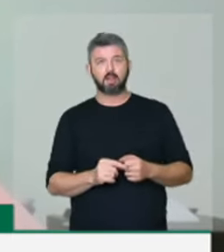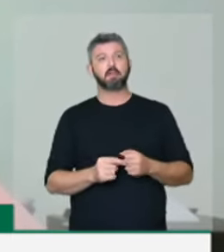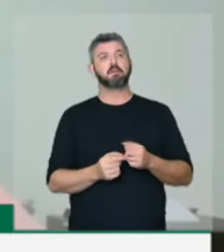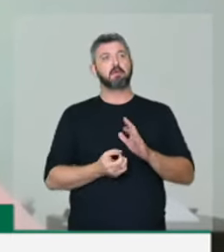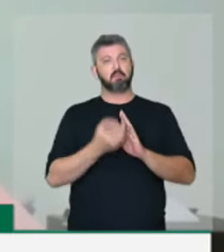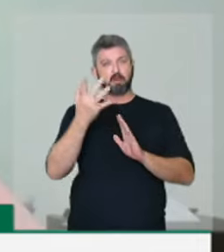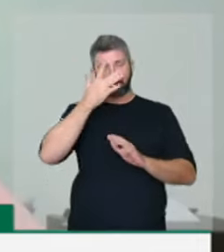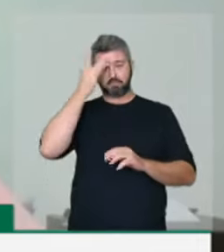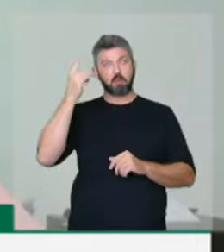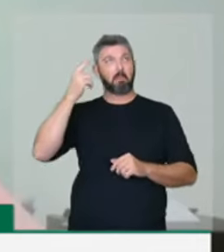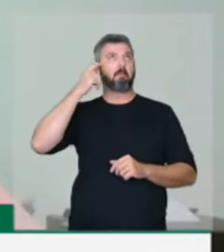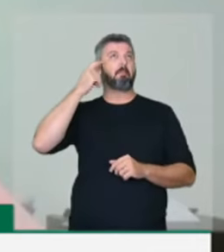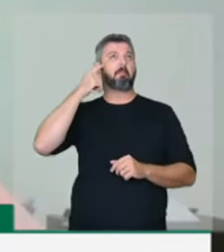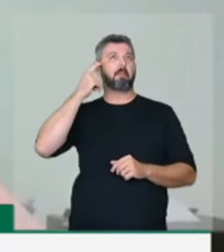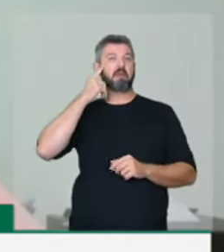QUE DISCRIMINAM NÃO LEVAM A